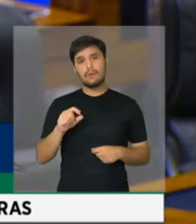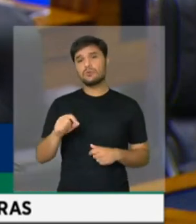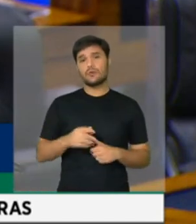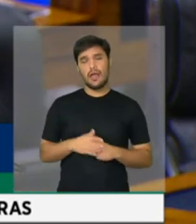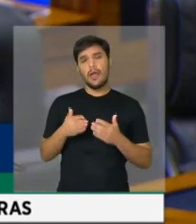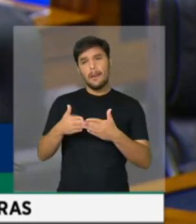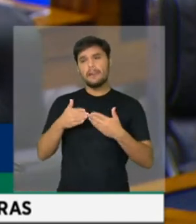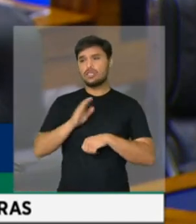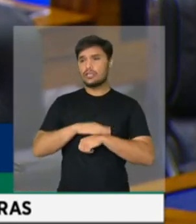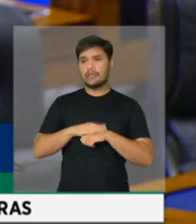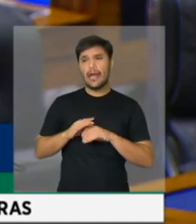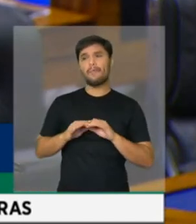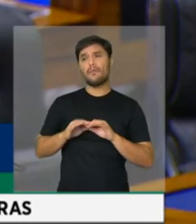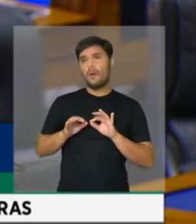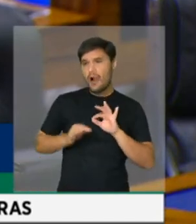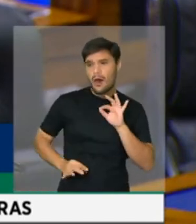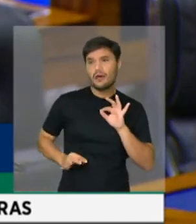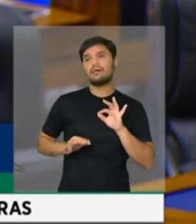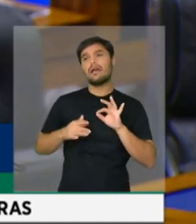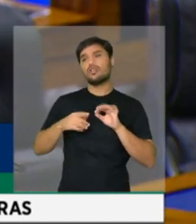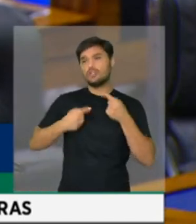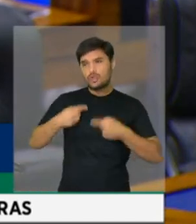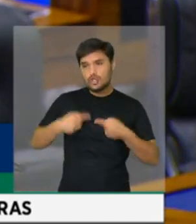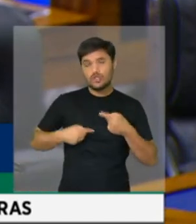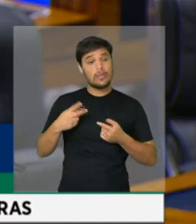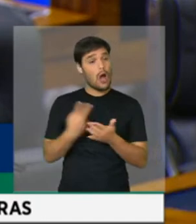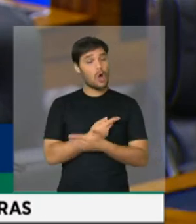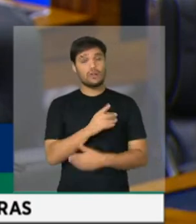NÃO VAI PENSAR NO SEU POTENCIAL DE CUSTOS MAIS